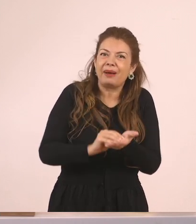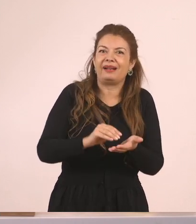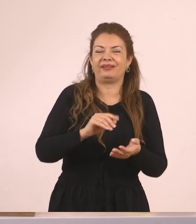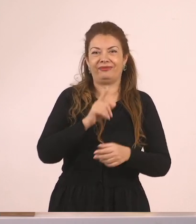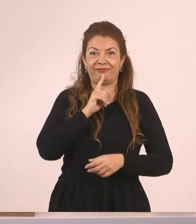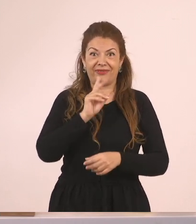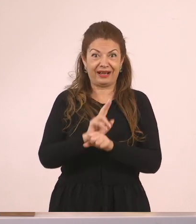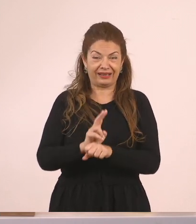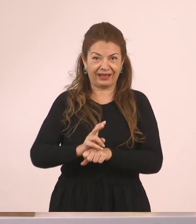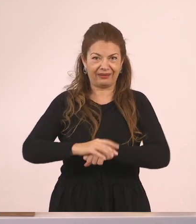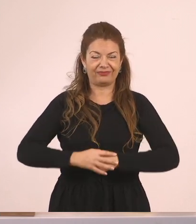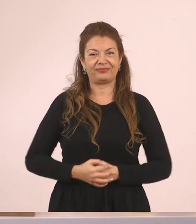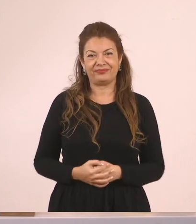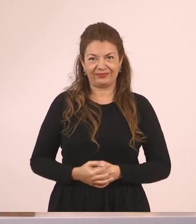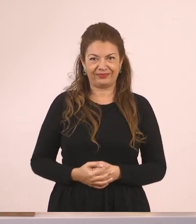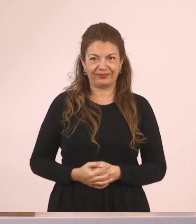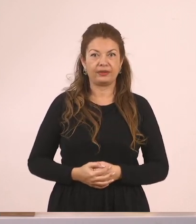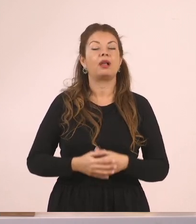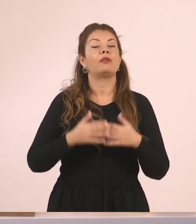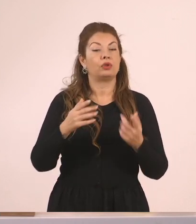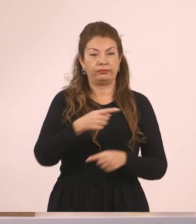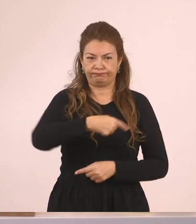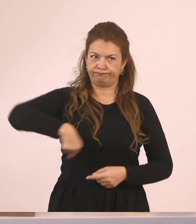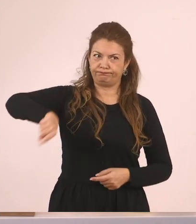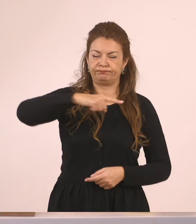Άρα λοιπόν πρέπει να το βάλουμε καλύτερα στο μυαλό μας.